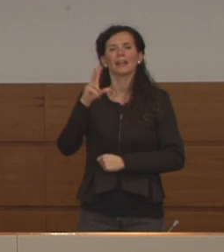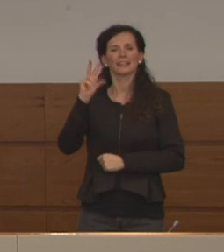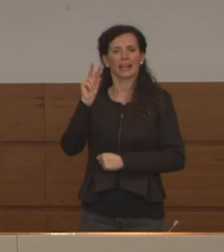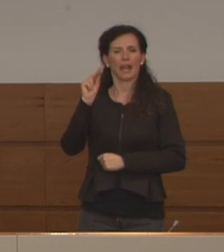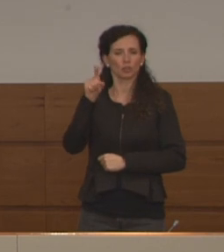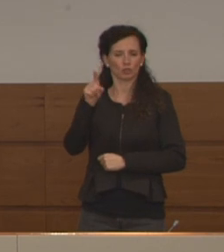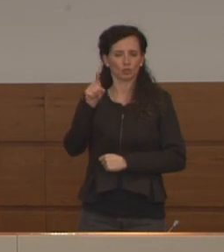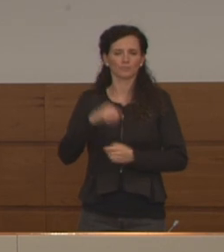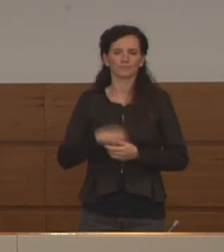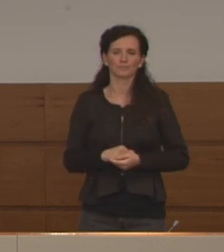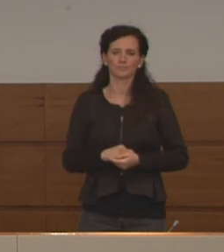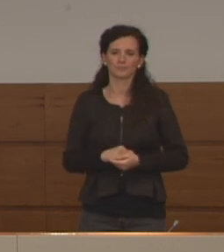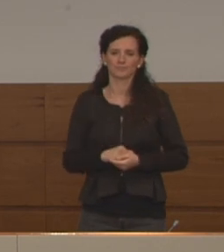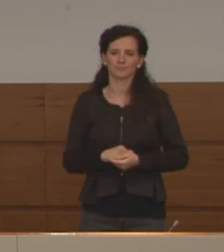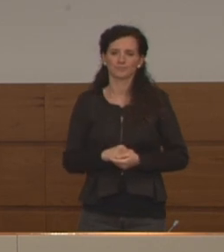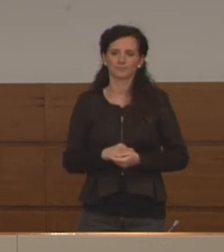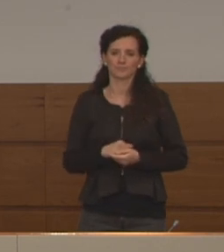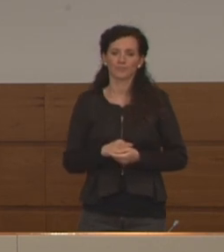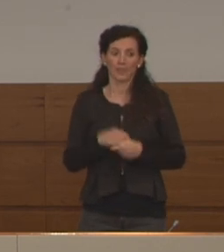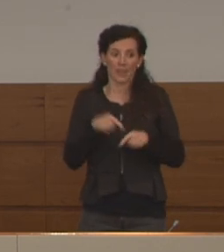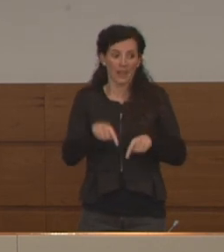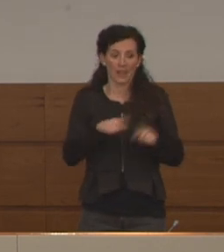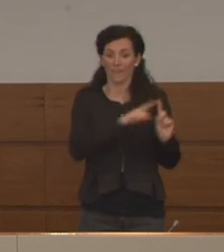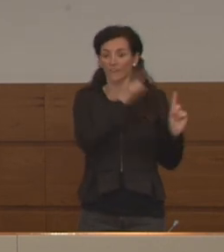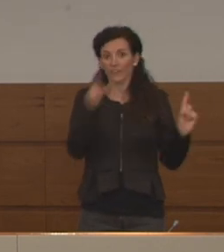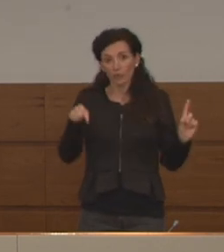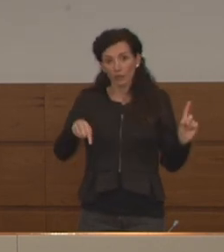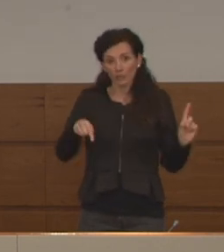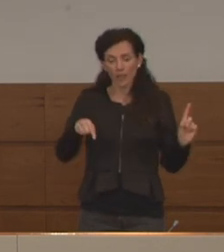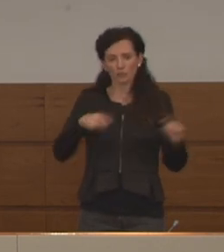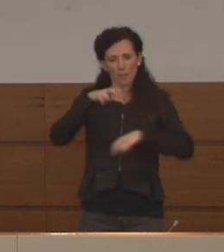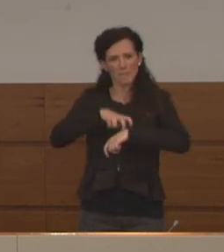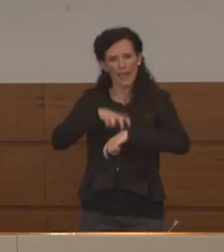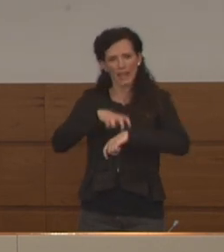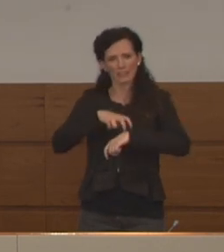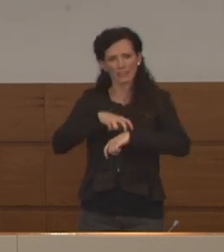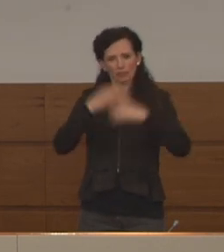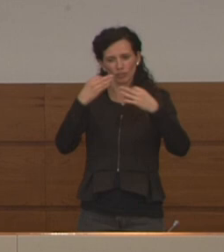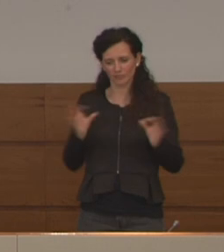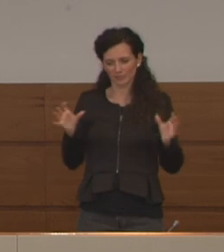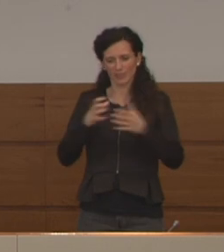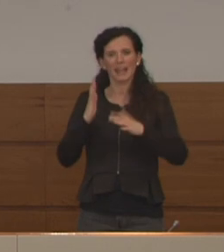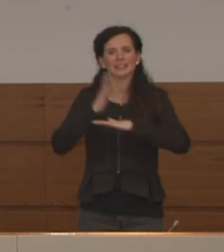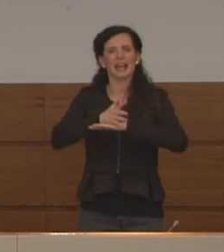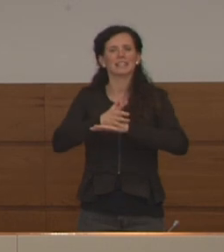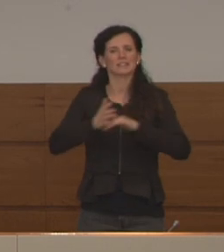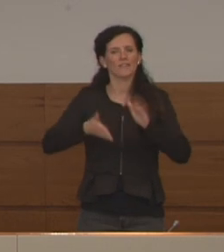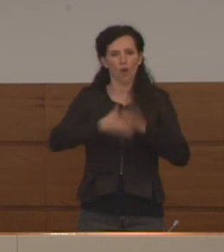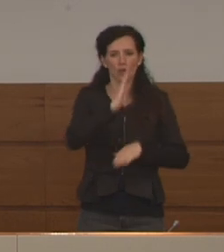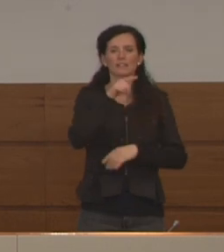Al momento il numero dei medici impiegati della nostra task force